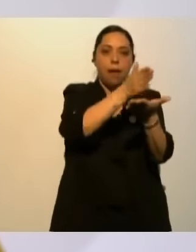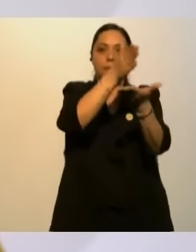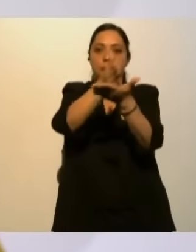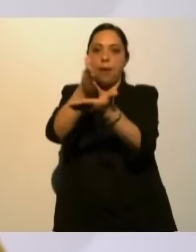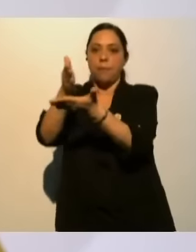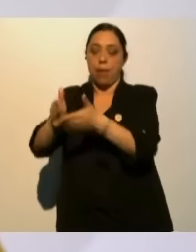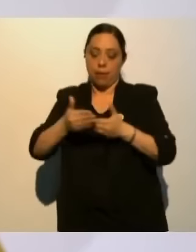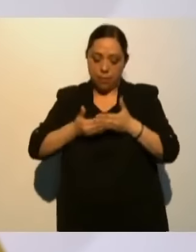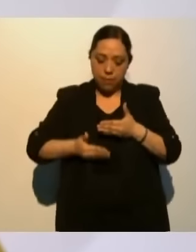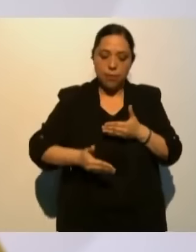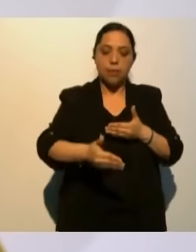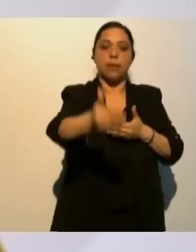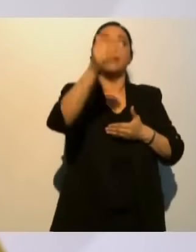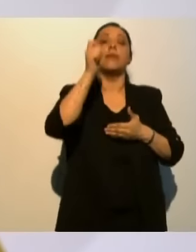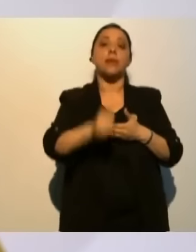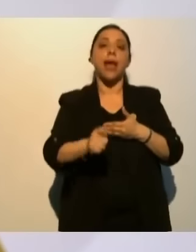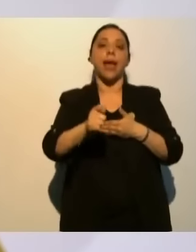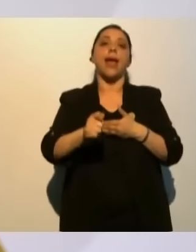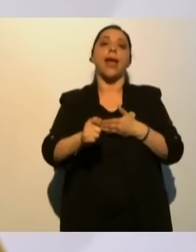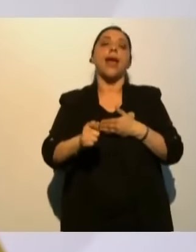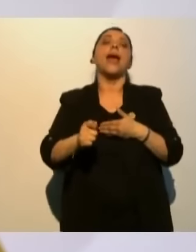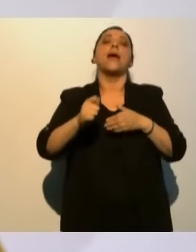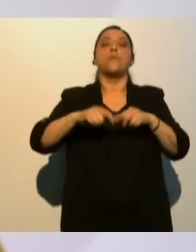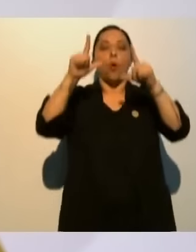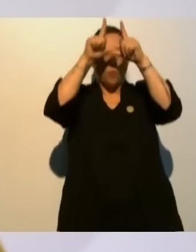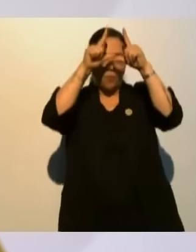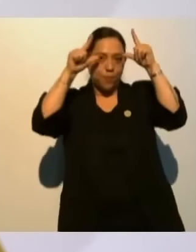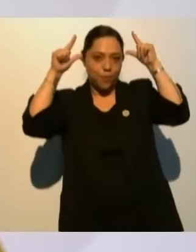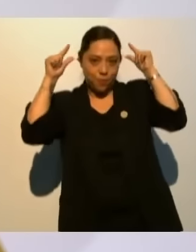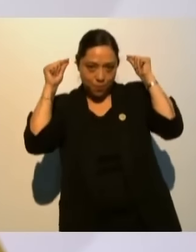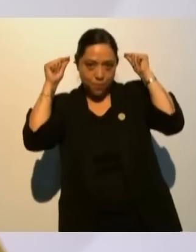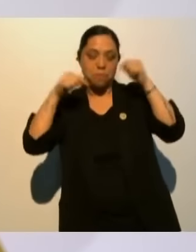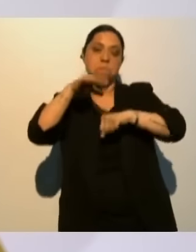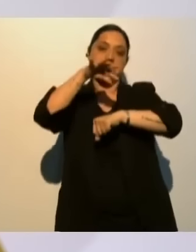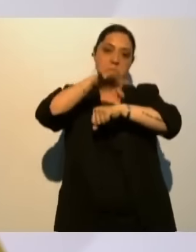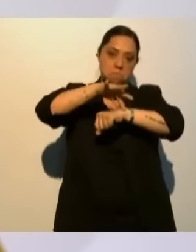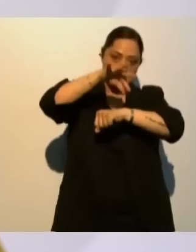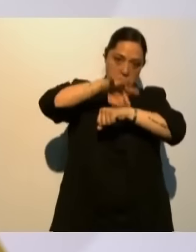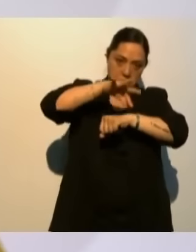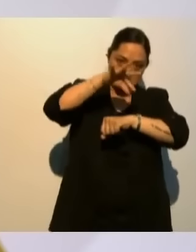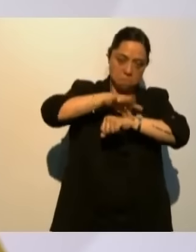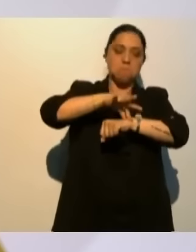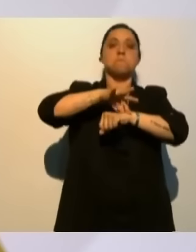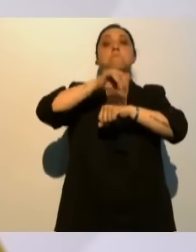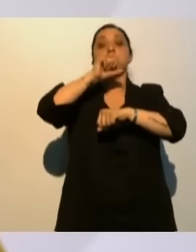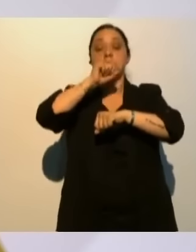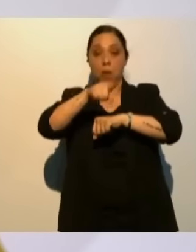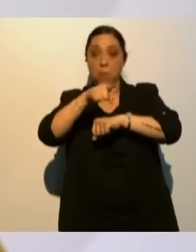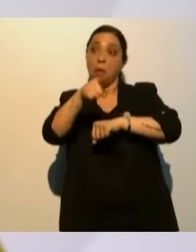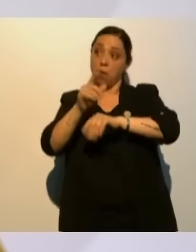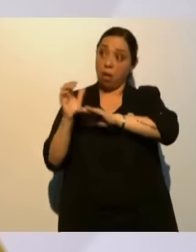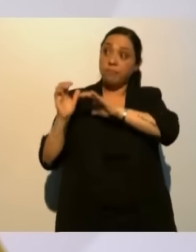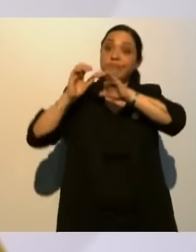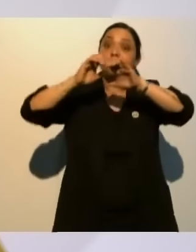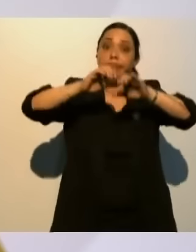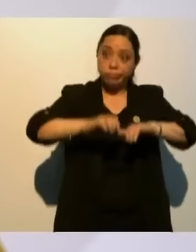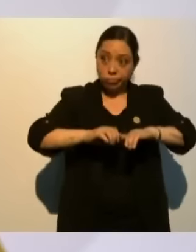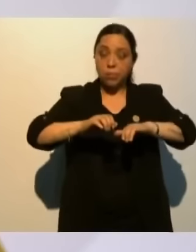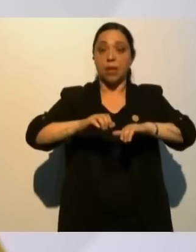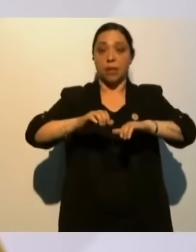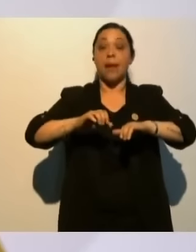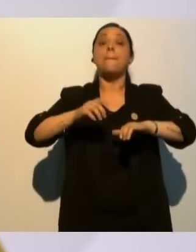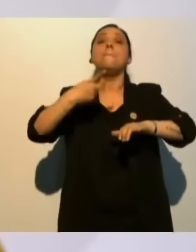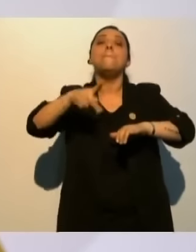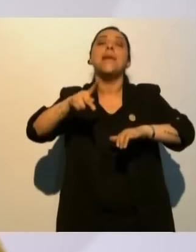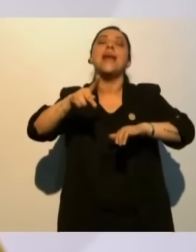enfermeras enfermeros médicas médicos generales de las comunidades para que puedan ir a visitar